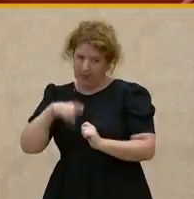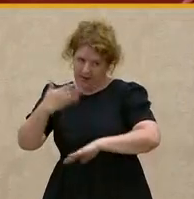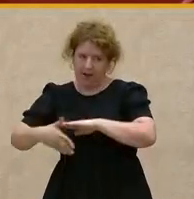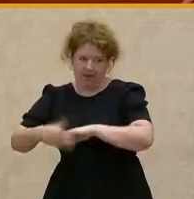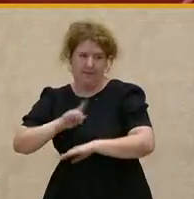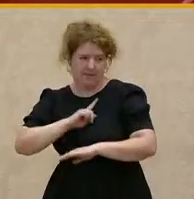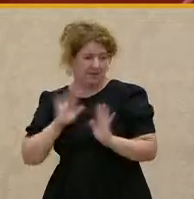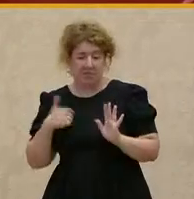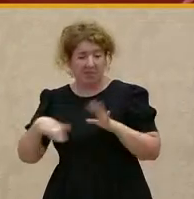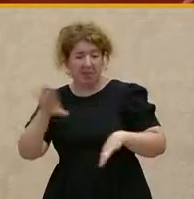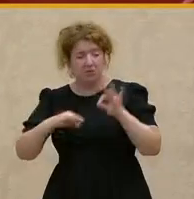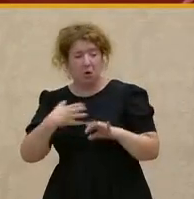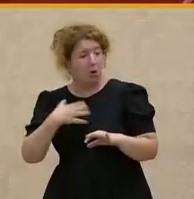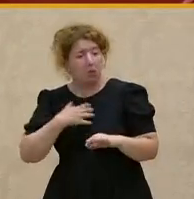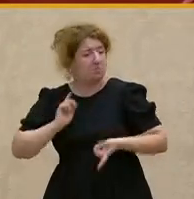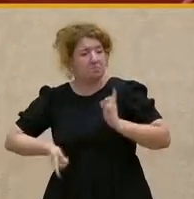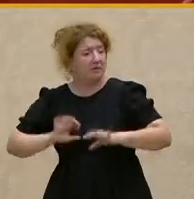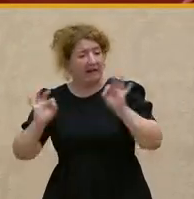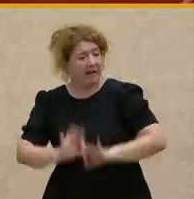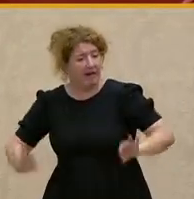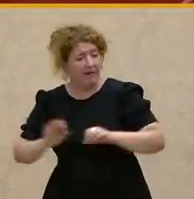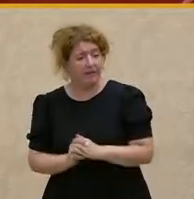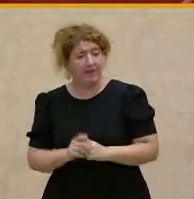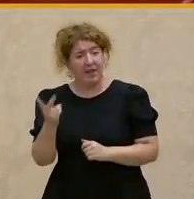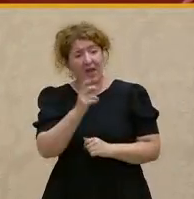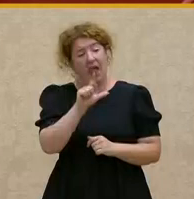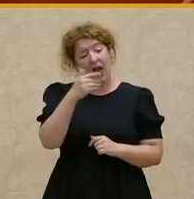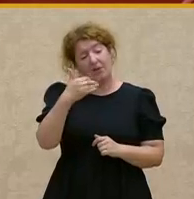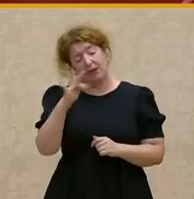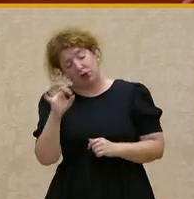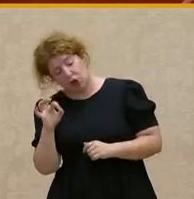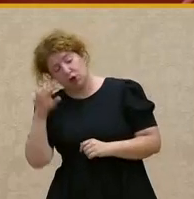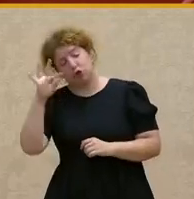de toma de decisiones fundamentales. Alberto y Morato desearían mayor autodeterminación.